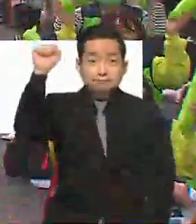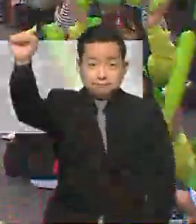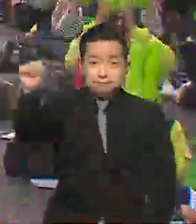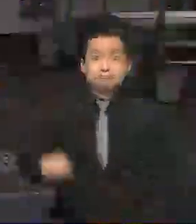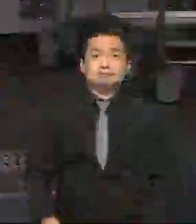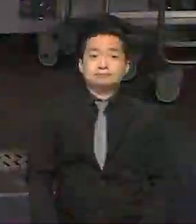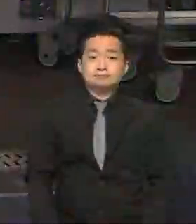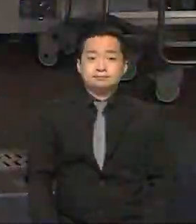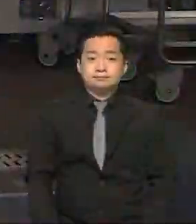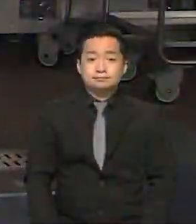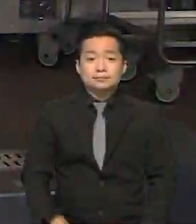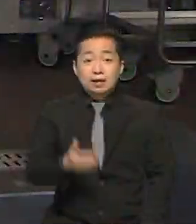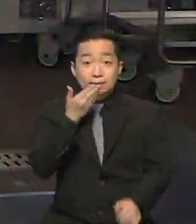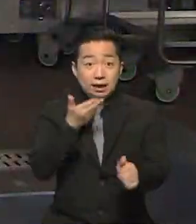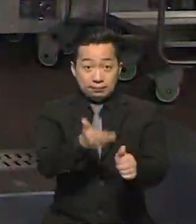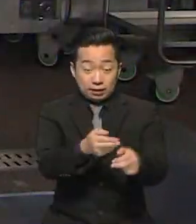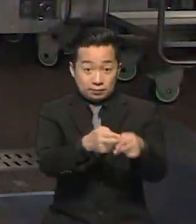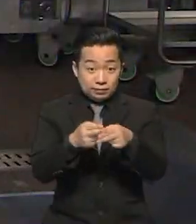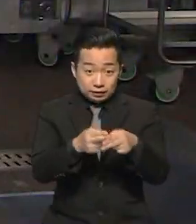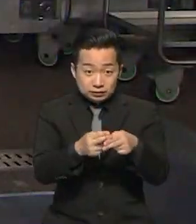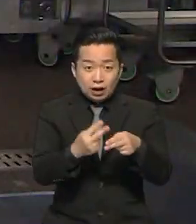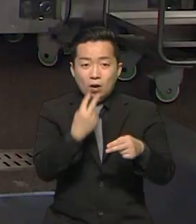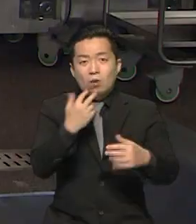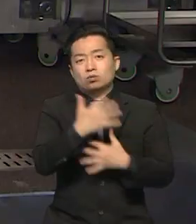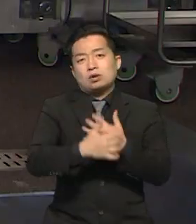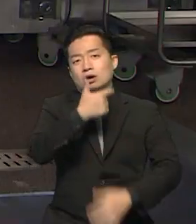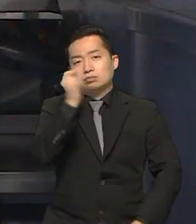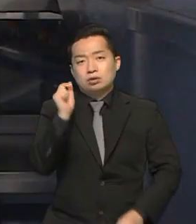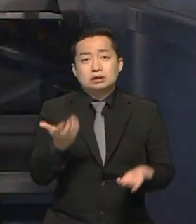(기자) 또 급식실 내 환기 시설 부족 등으로 노동자들이 폐 질환에 시달리고